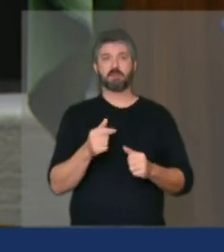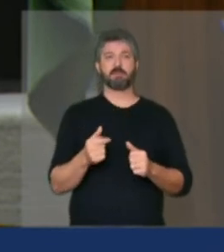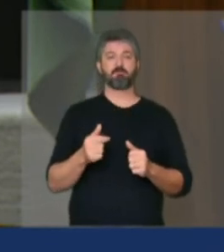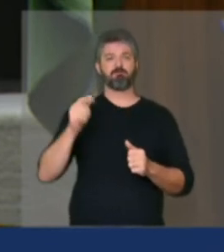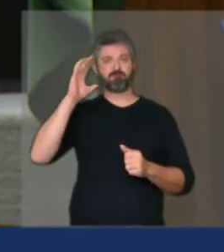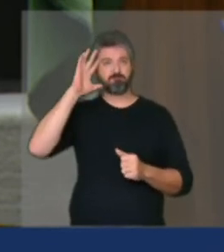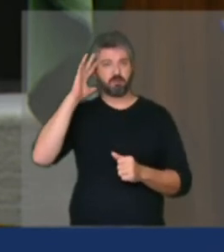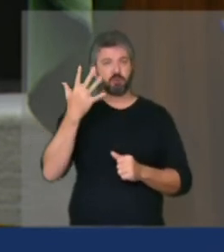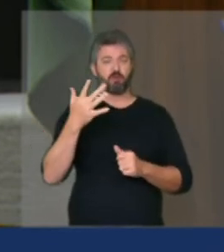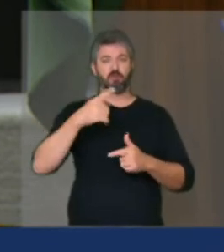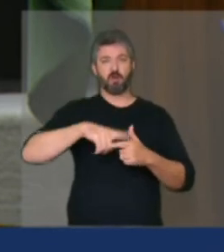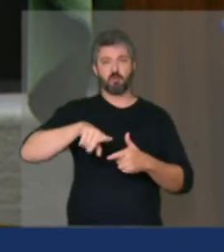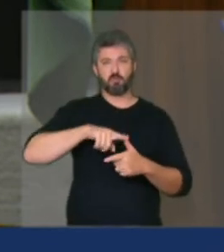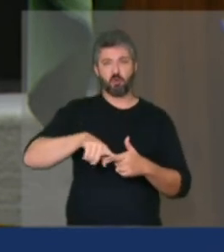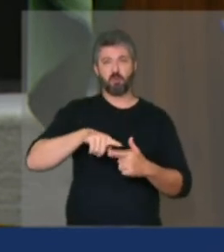PROBLEMA DA SAÚDE PÚBLICA NO NOSSO PAÍS ENFRENTAR A CRISE